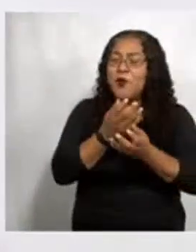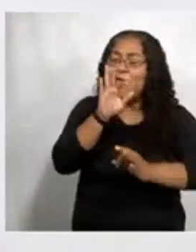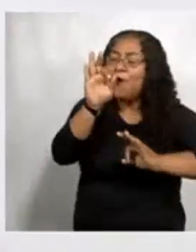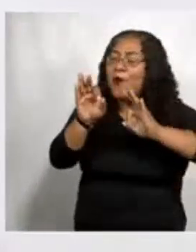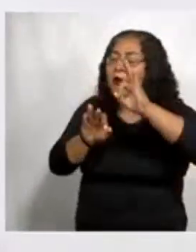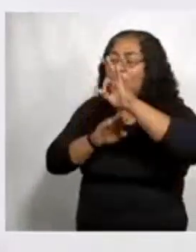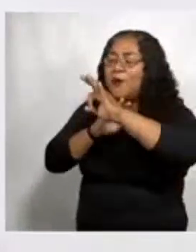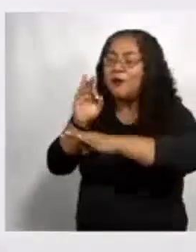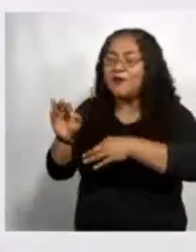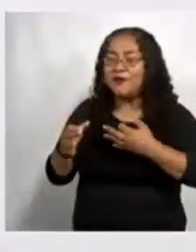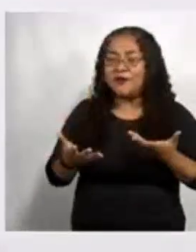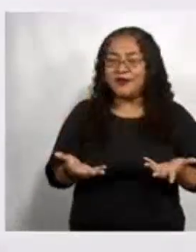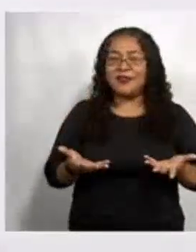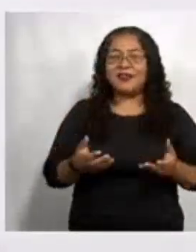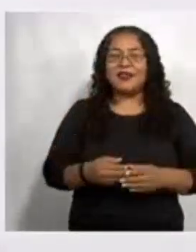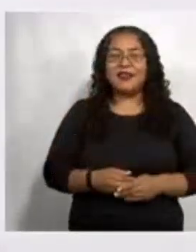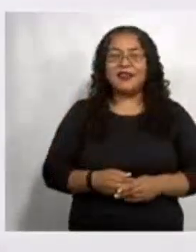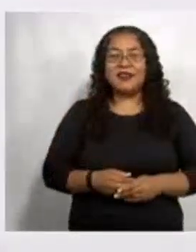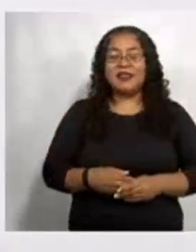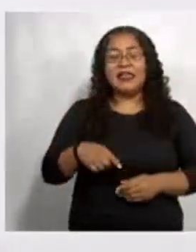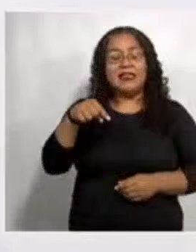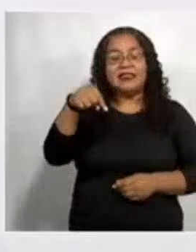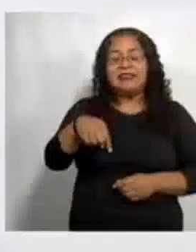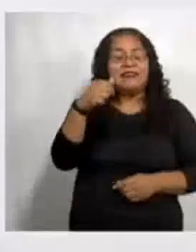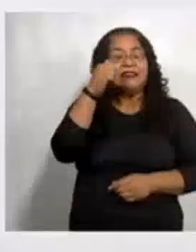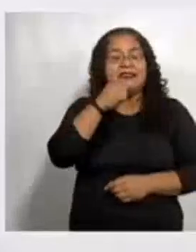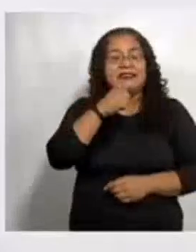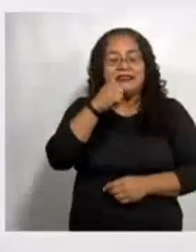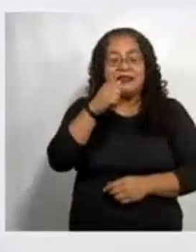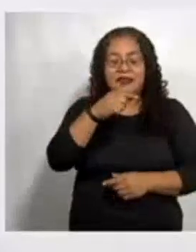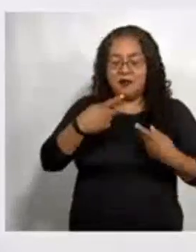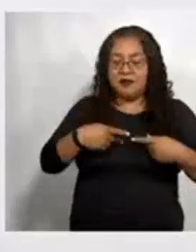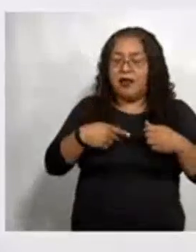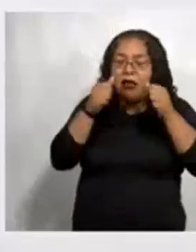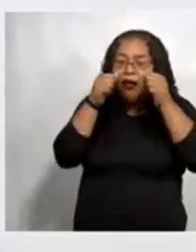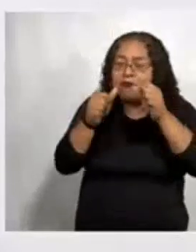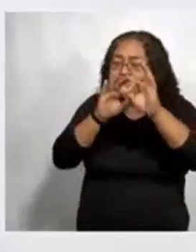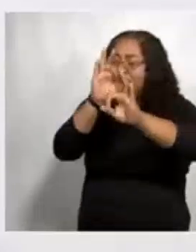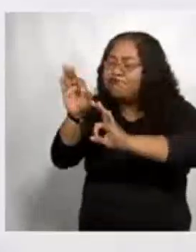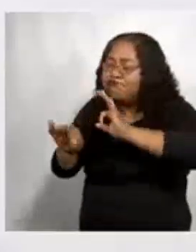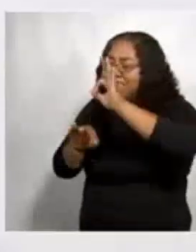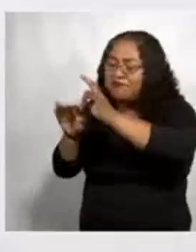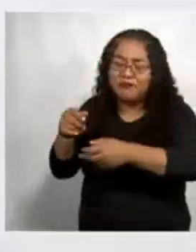trabajan horas de más siempre para atender a los pacientes. Así que muchas gracias por